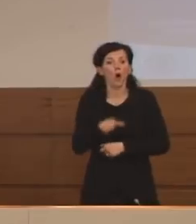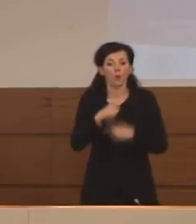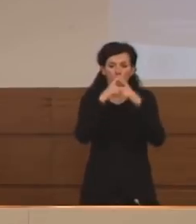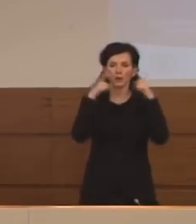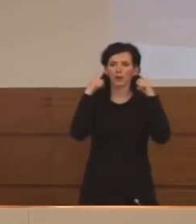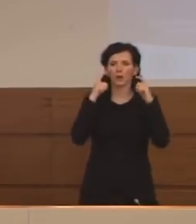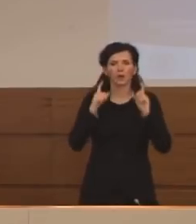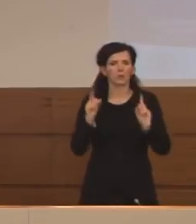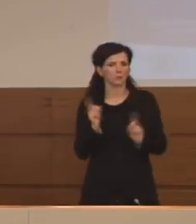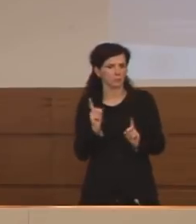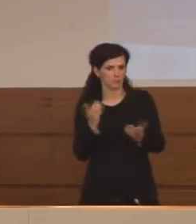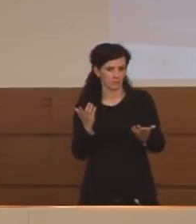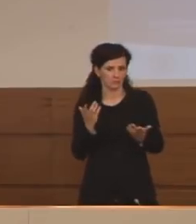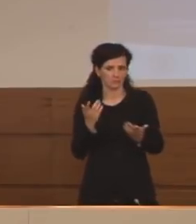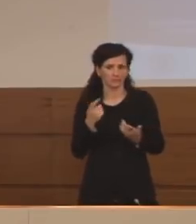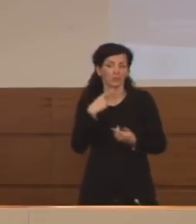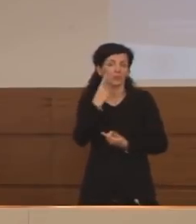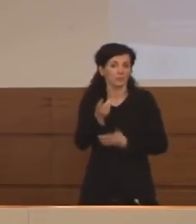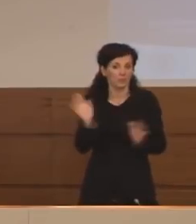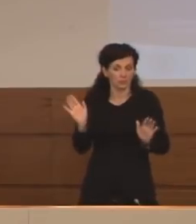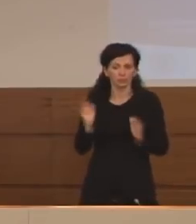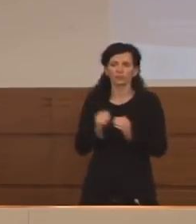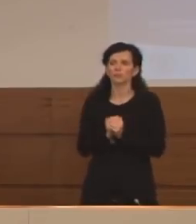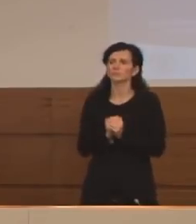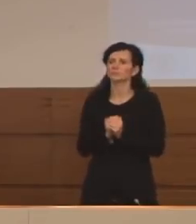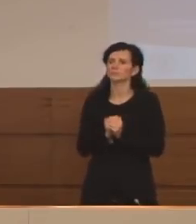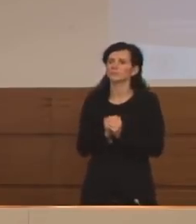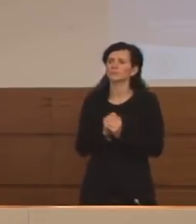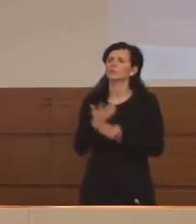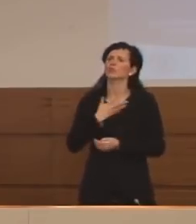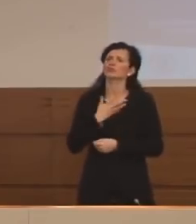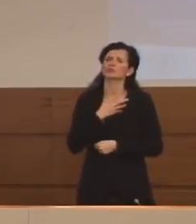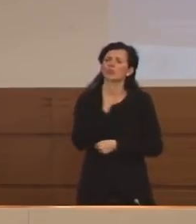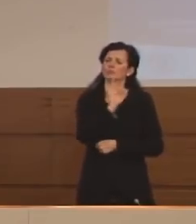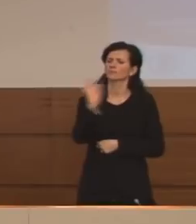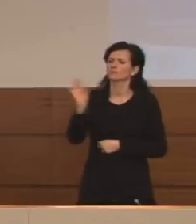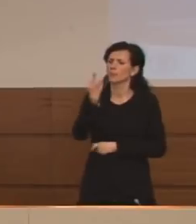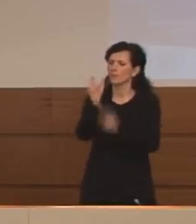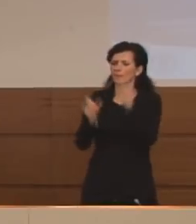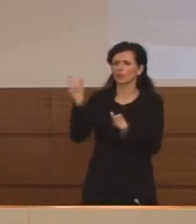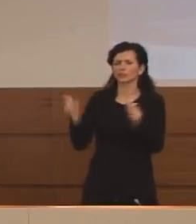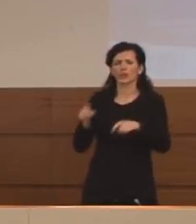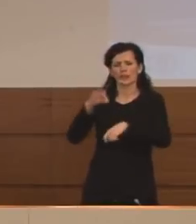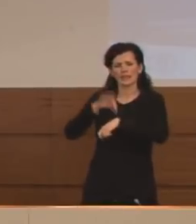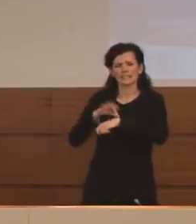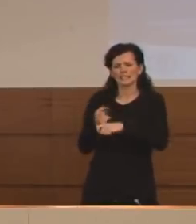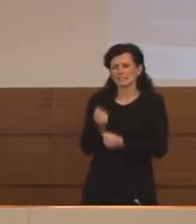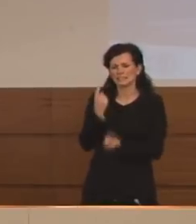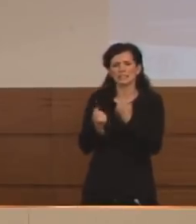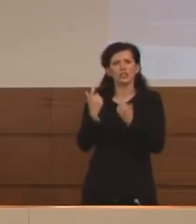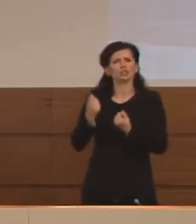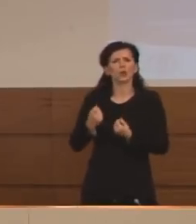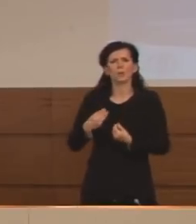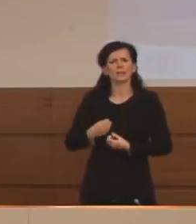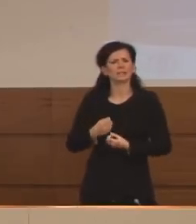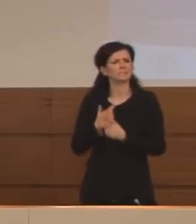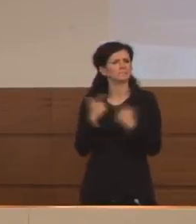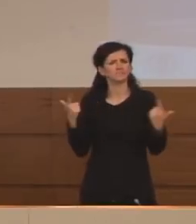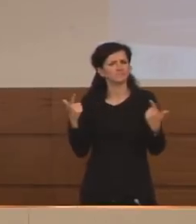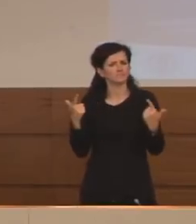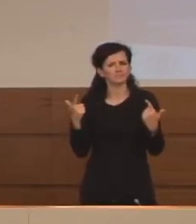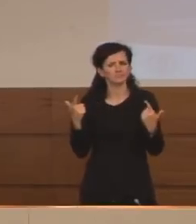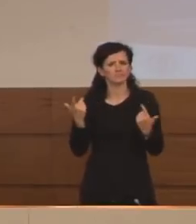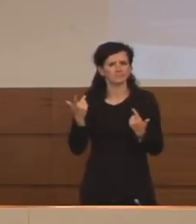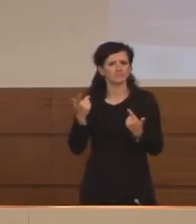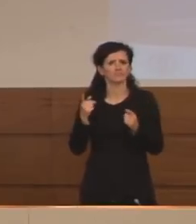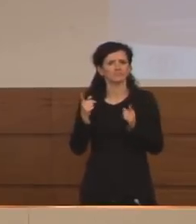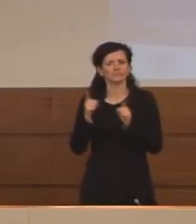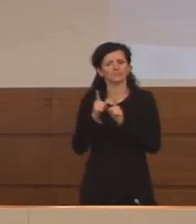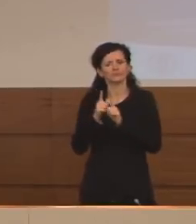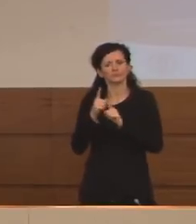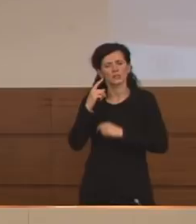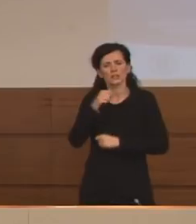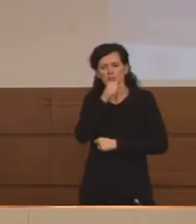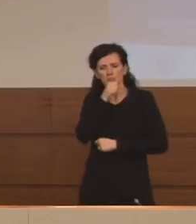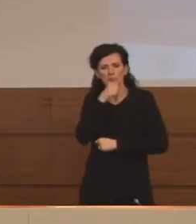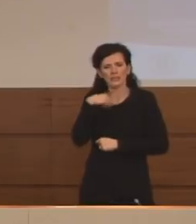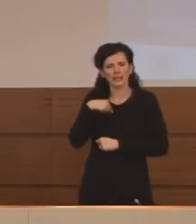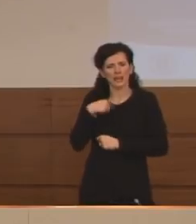Ma, quelllo che io mi chiedo, per tutti gli asintomatici che hanno, come dire, una forza minore di contagio